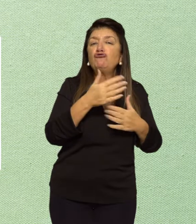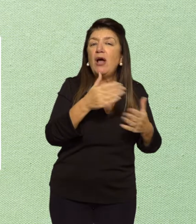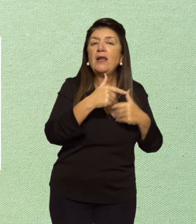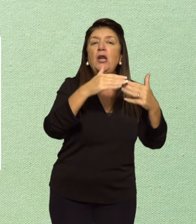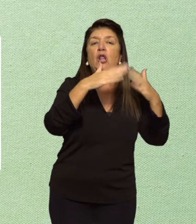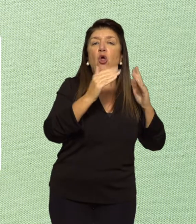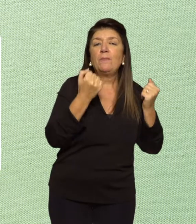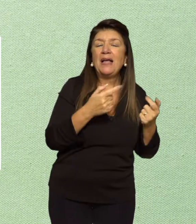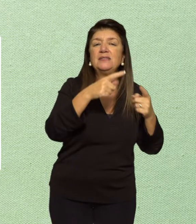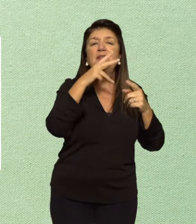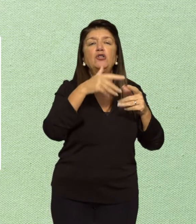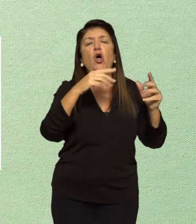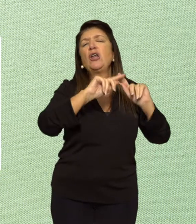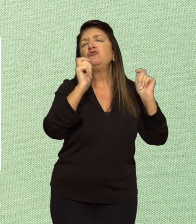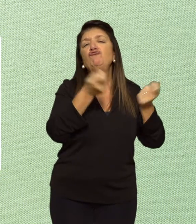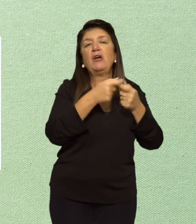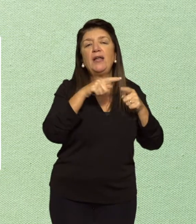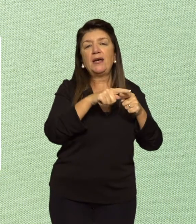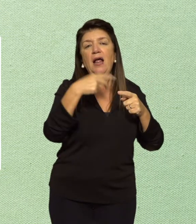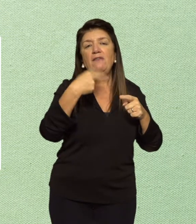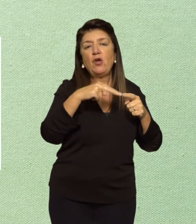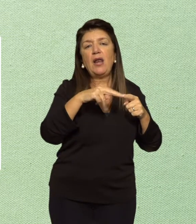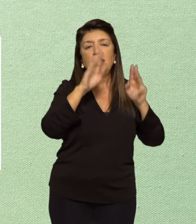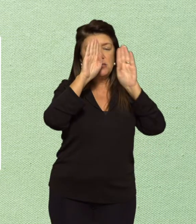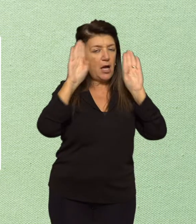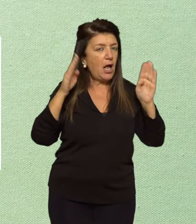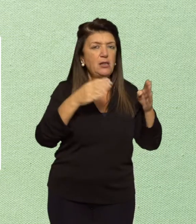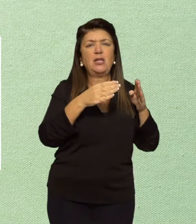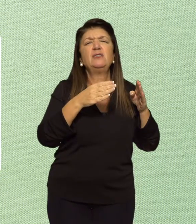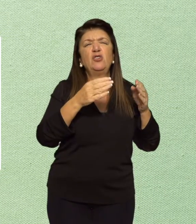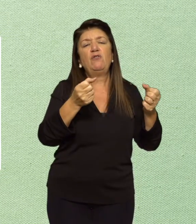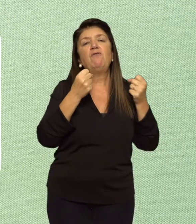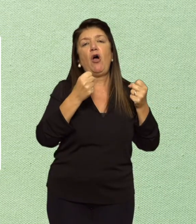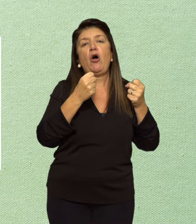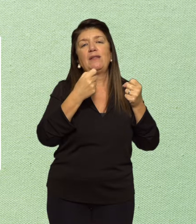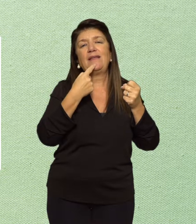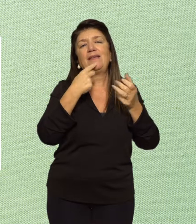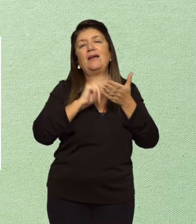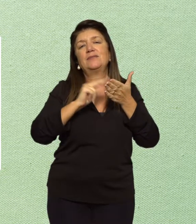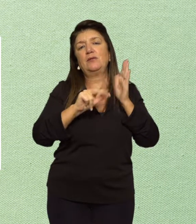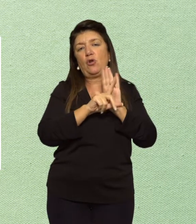in generale ha avuto enorme attenzione da parte del legislatore, non è mai abbastanza perché poi